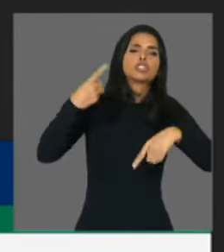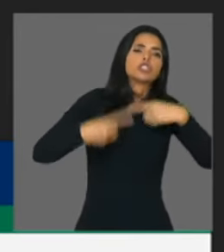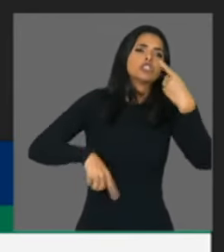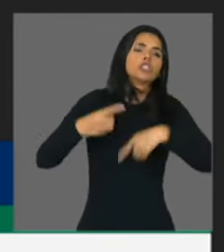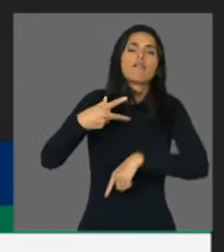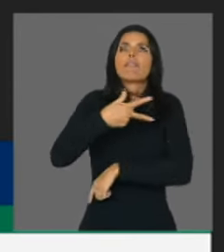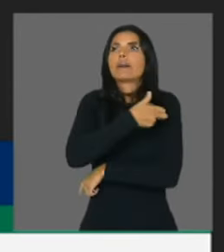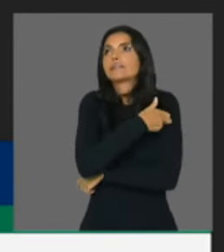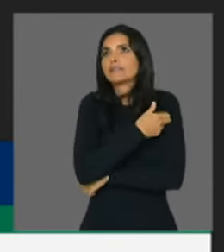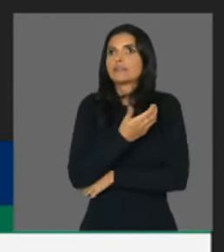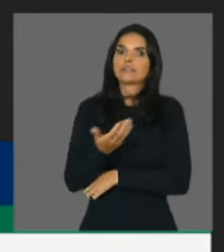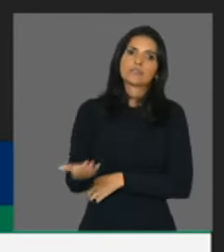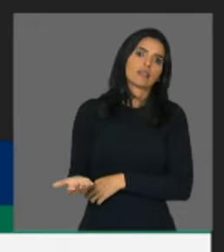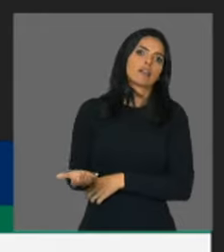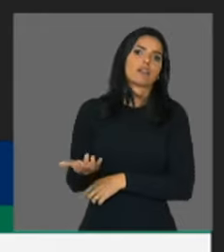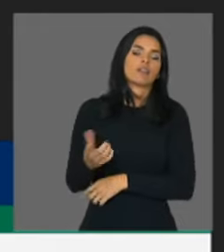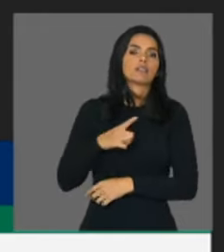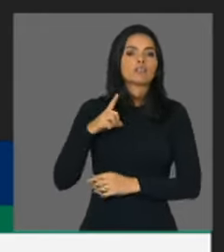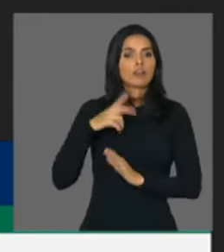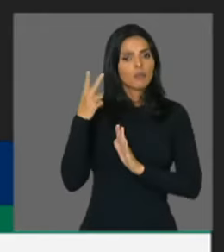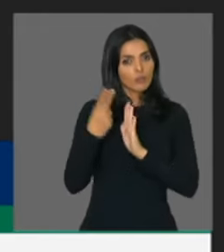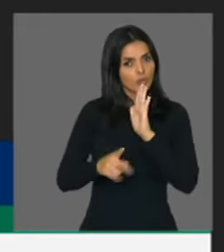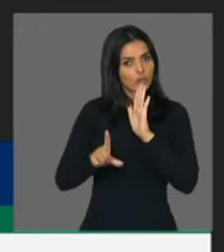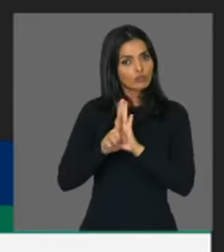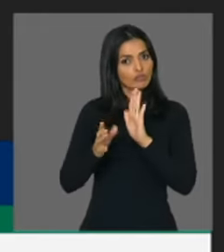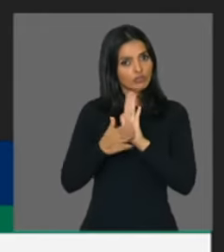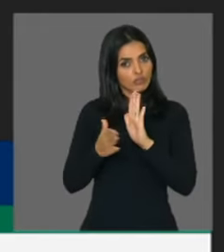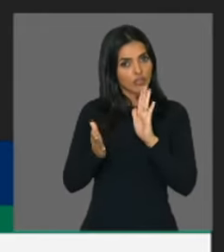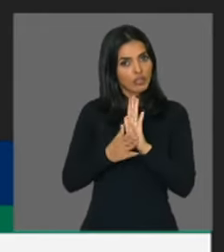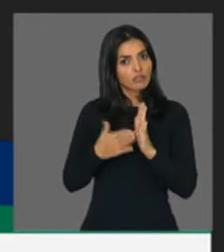PROJETO DESTE NÍ VEL, ELE É CRITICADO POR PESSOAS QUE NÃO COMPREENDEM A GRANDEZA DELE E